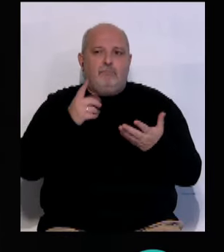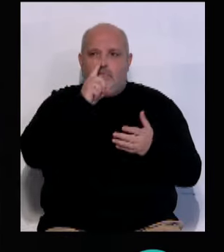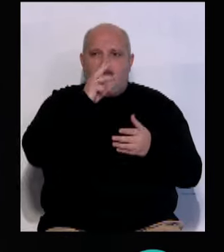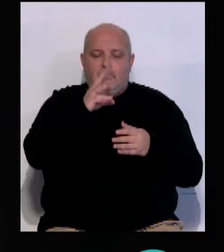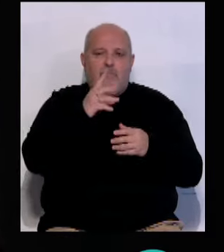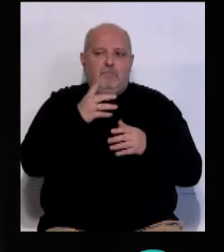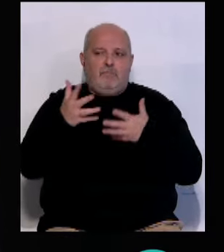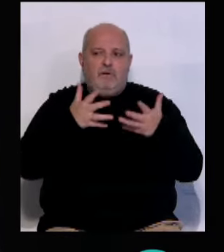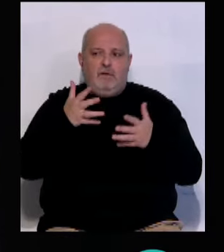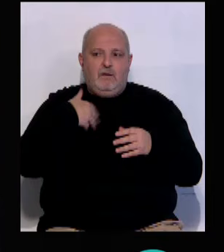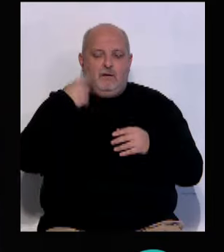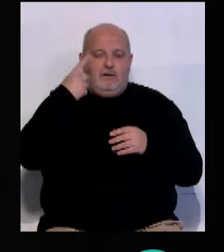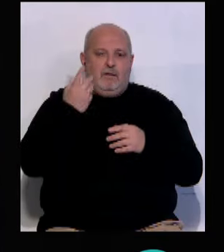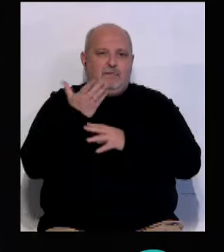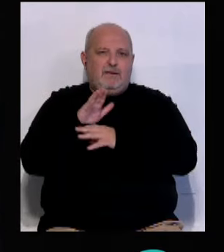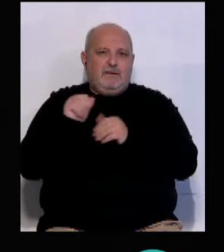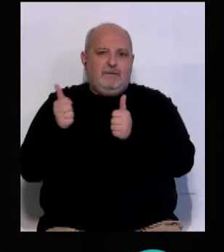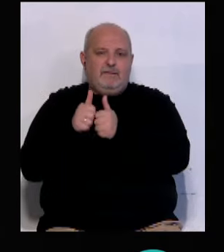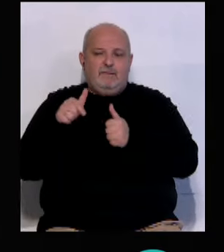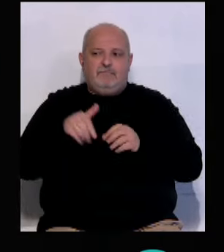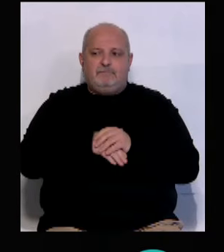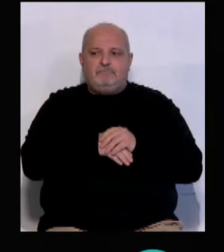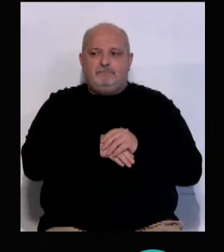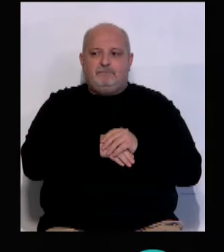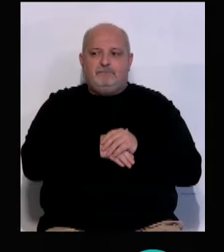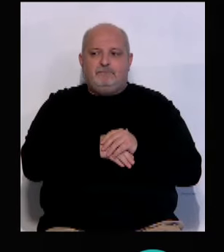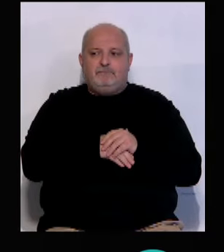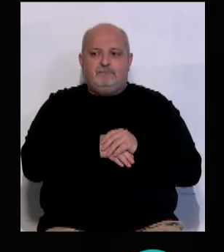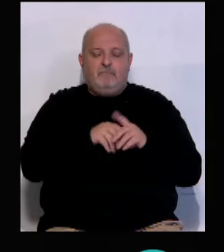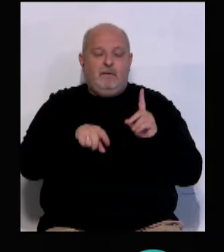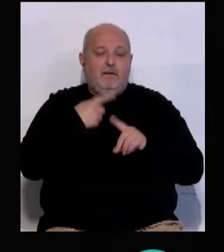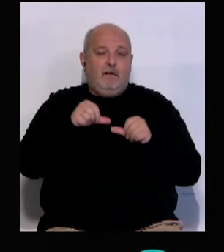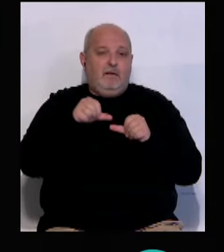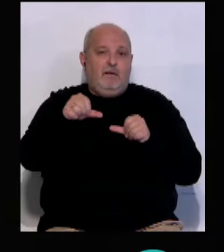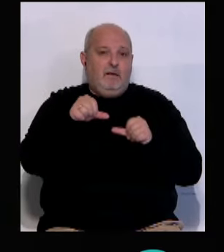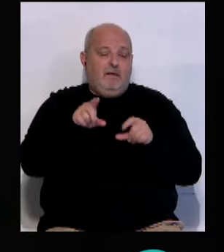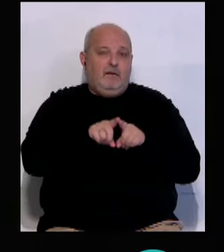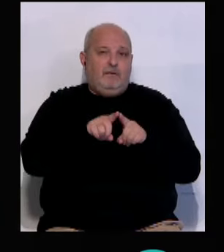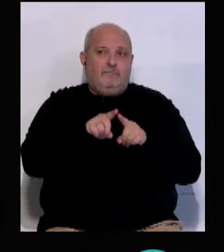hablado solo por lo que yo s del representante y y luego se ve que pues al representante no le cogían